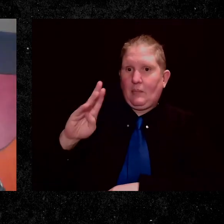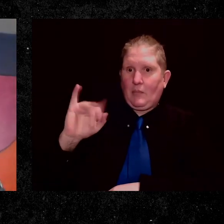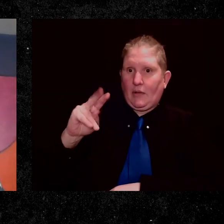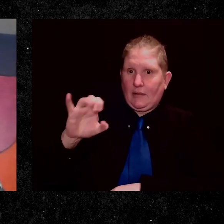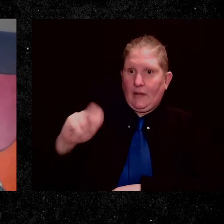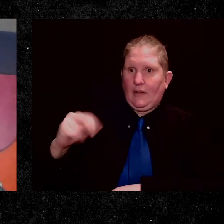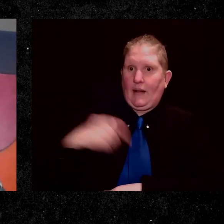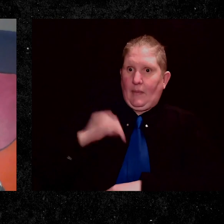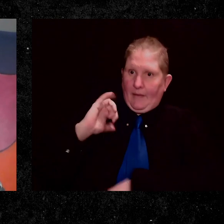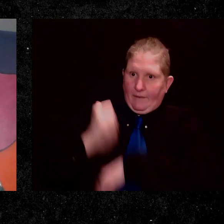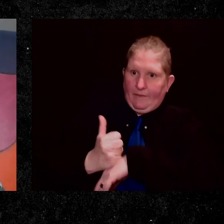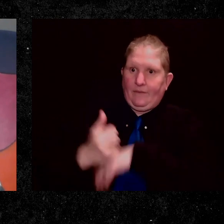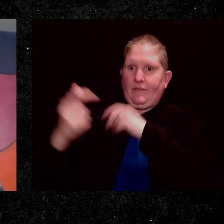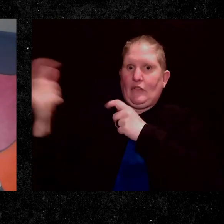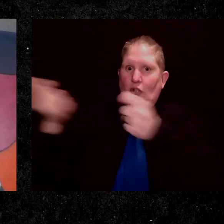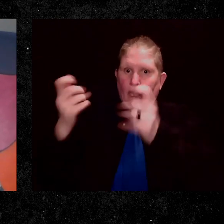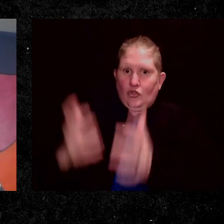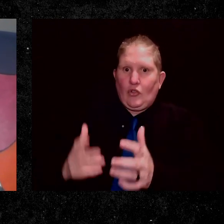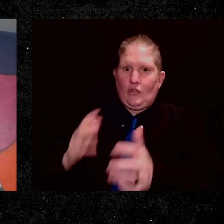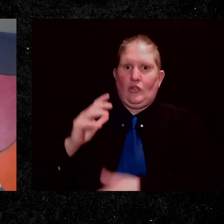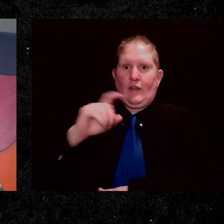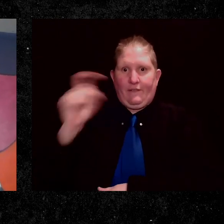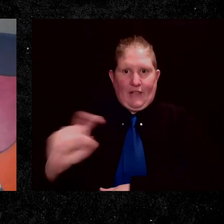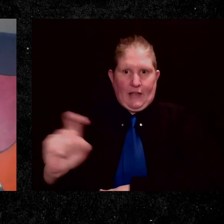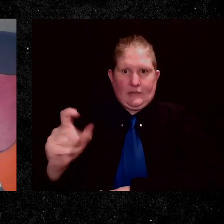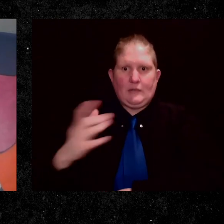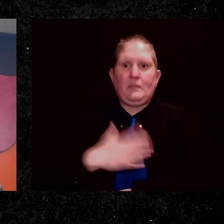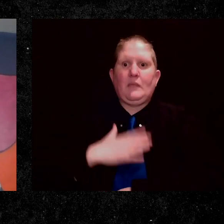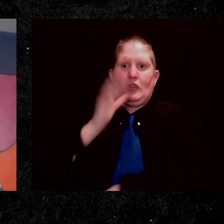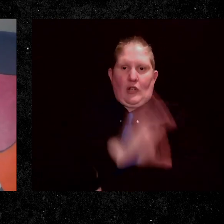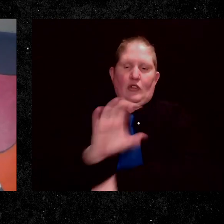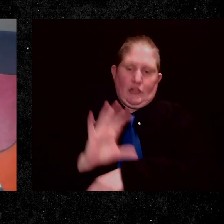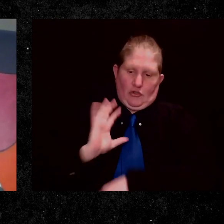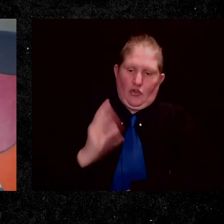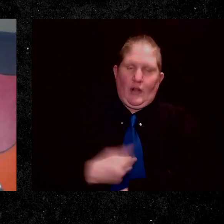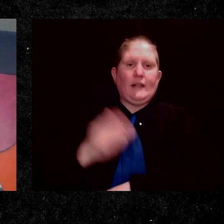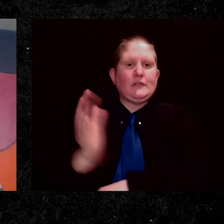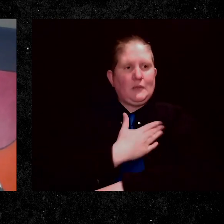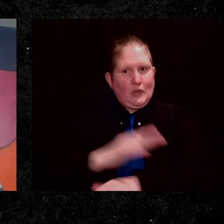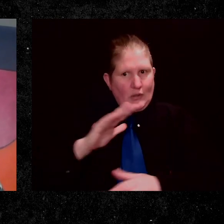Hola, mi nombre es Sam Burlington, y soy el fundador y director de Phoenix,